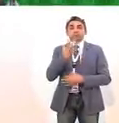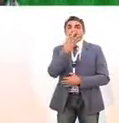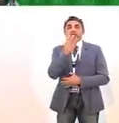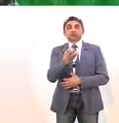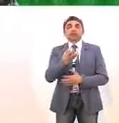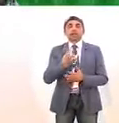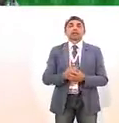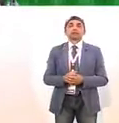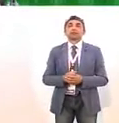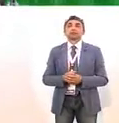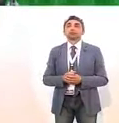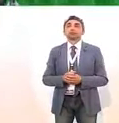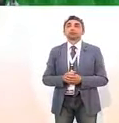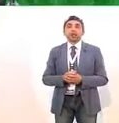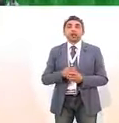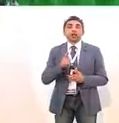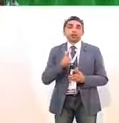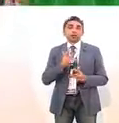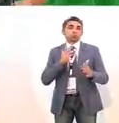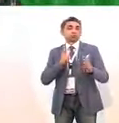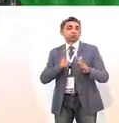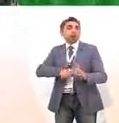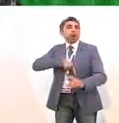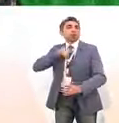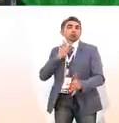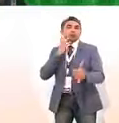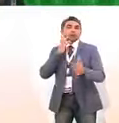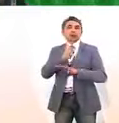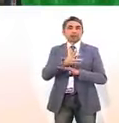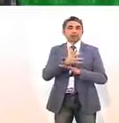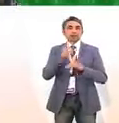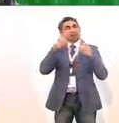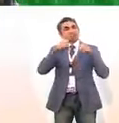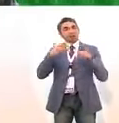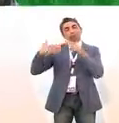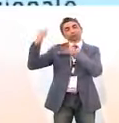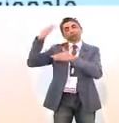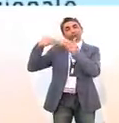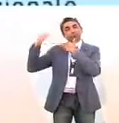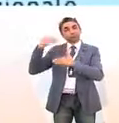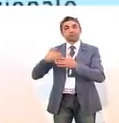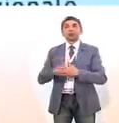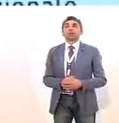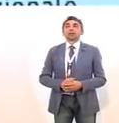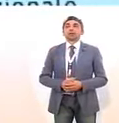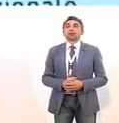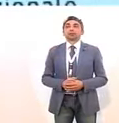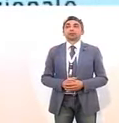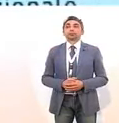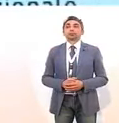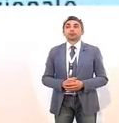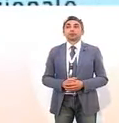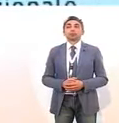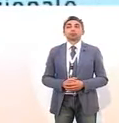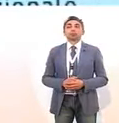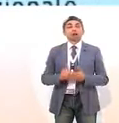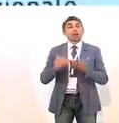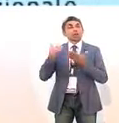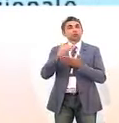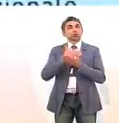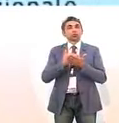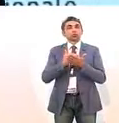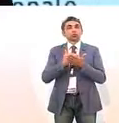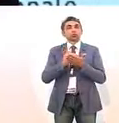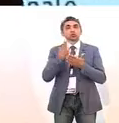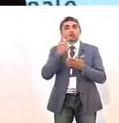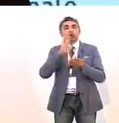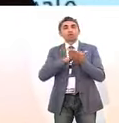Ho fatto un lungo intervento diverso dal solito. Tutto incentrato sul valore e sulla nobiltà